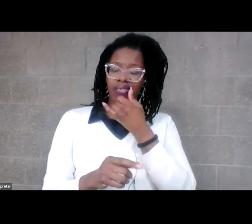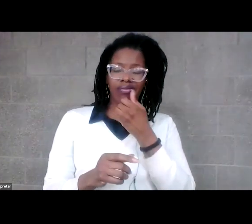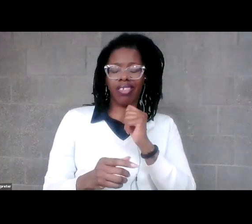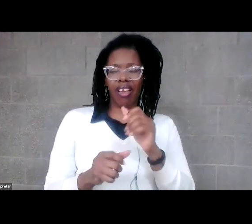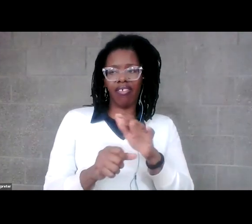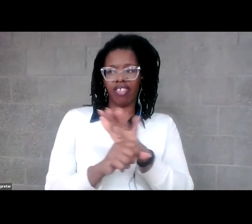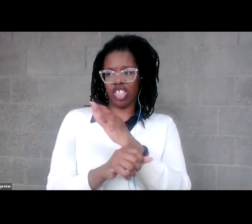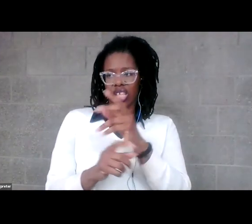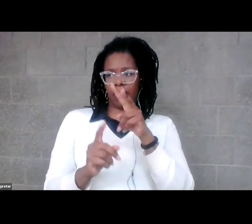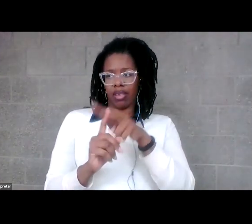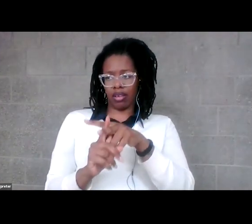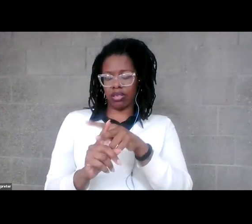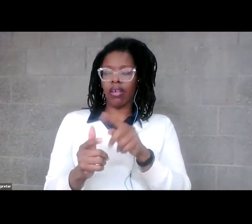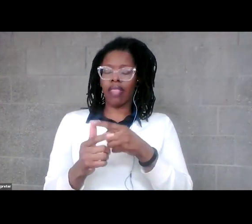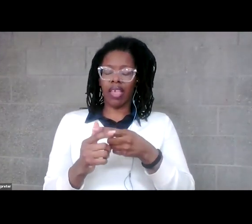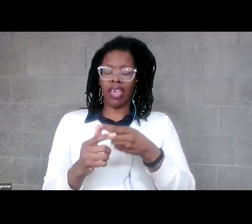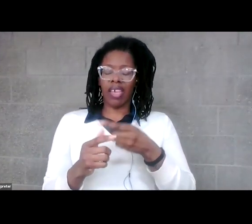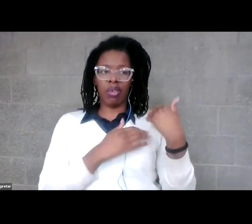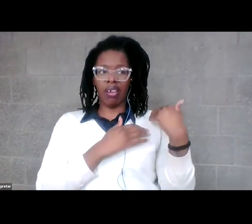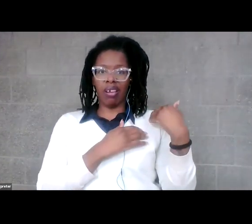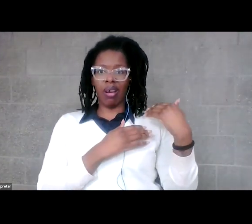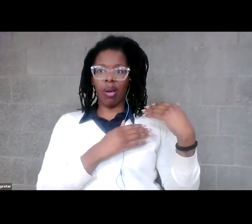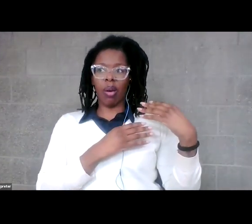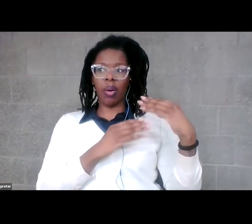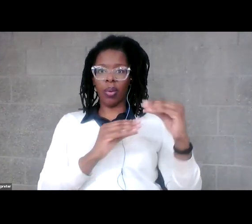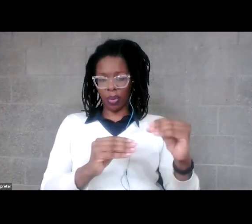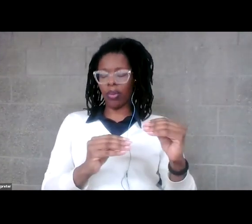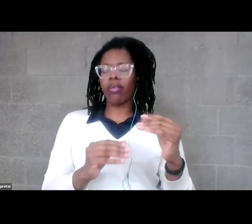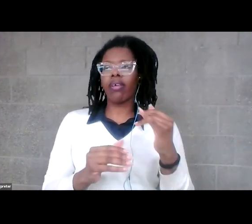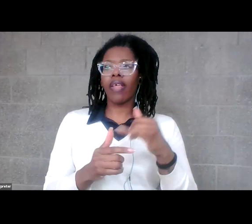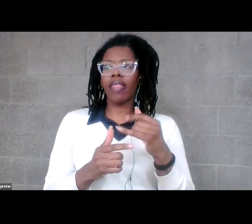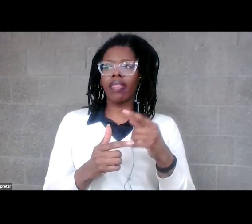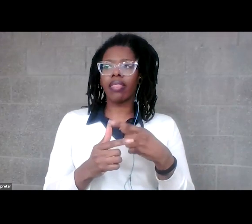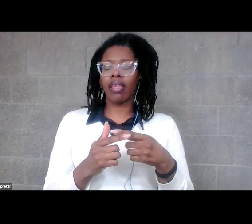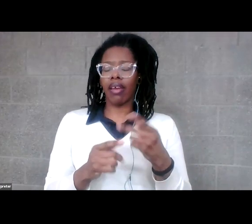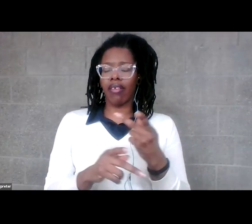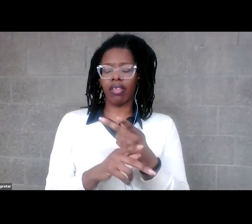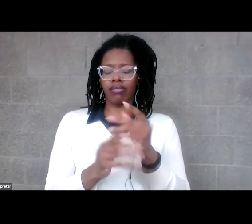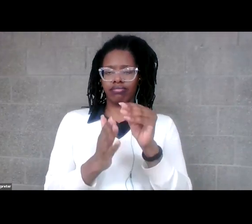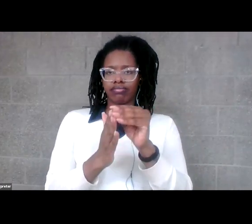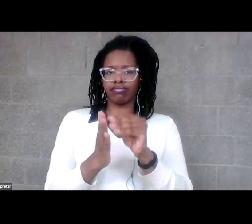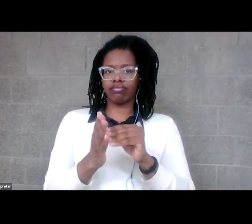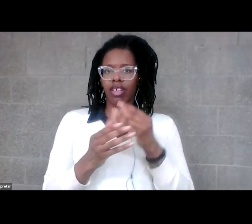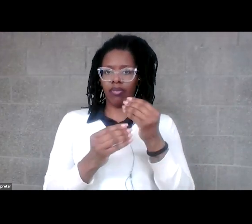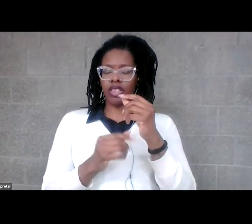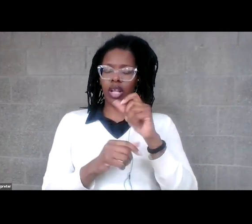y el tiempo que enfrentan nuestros solicitantes al completar la información sobre su historial laboral y facilitará que se concentren